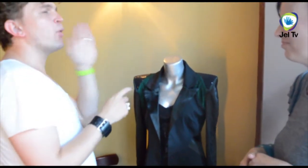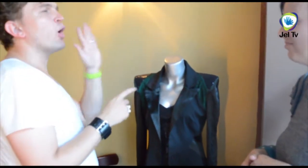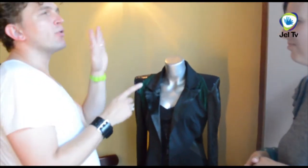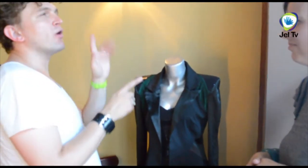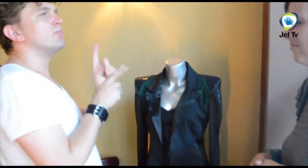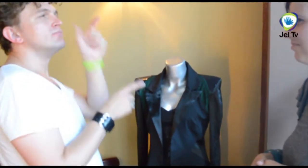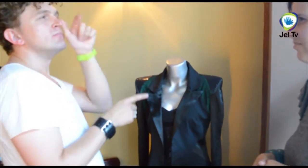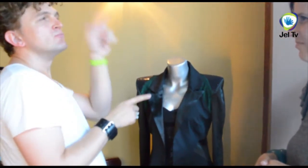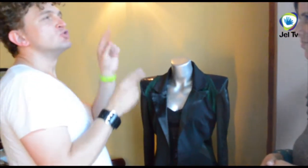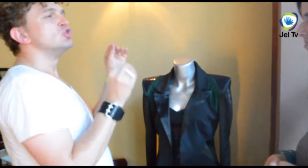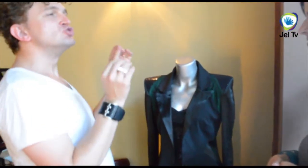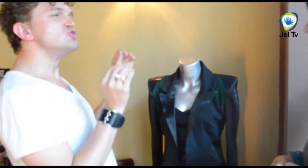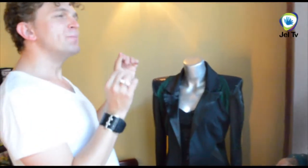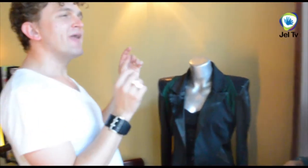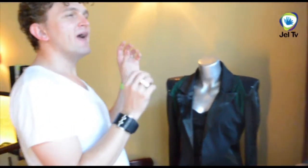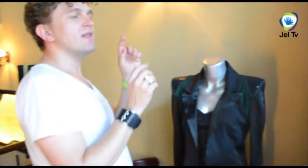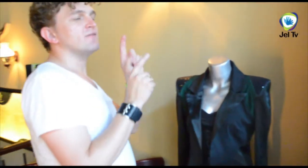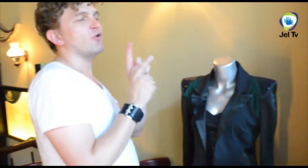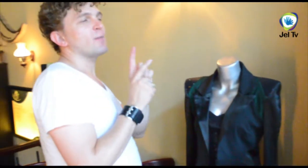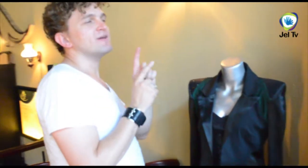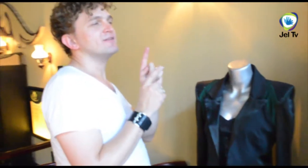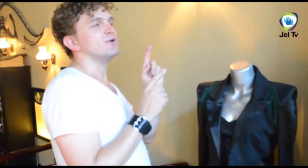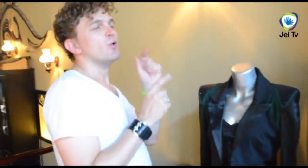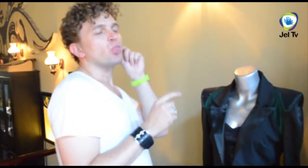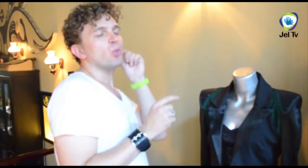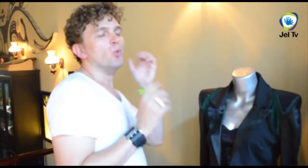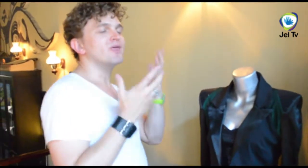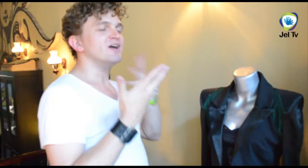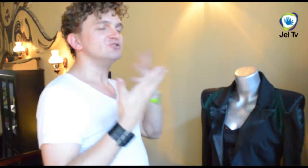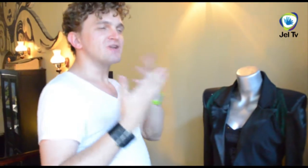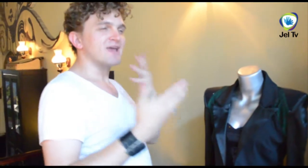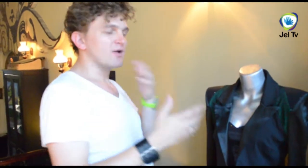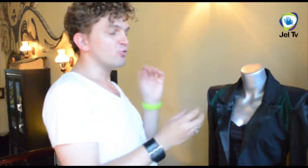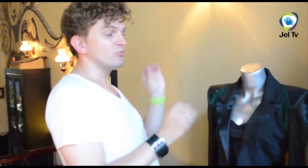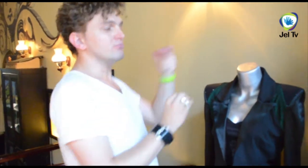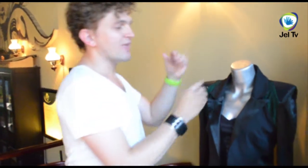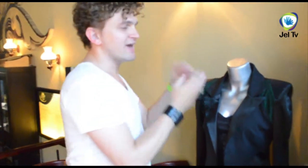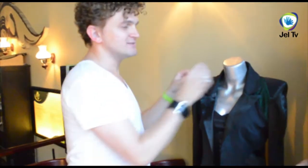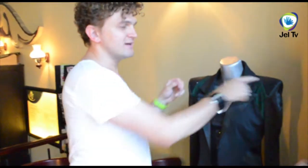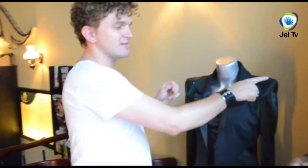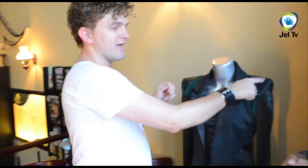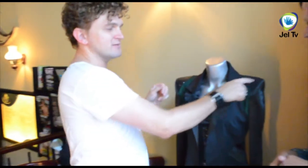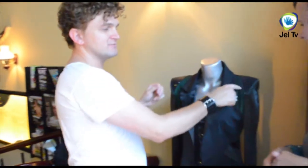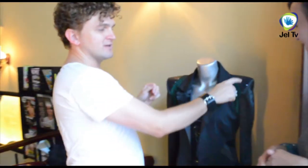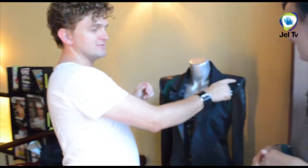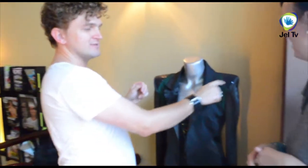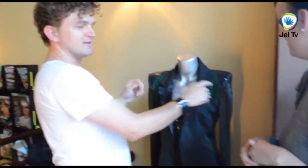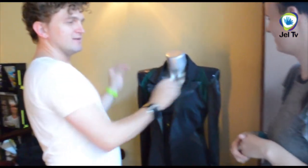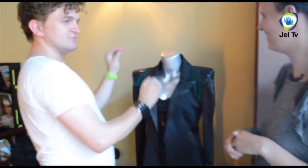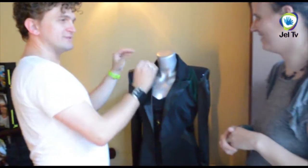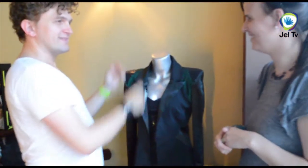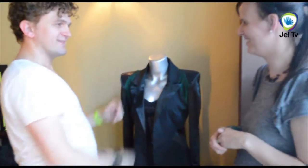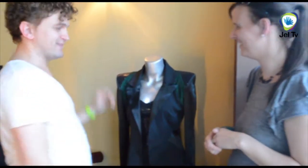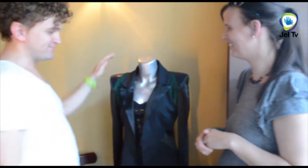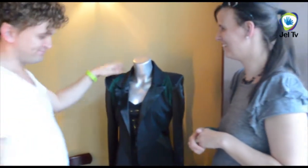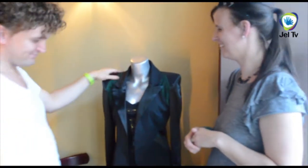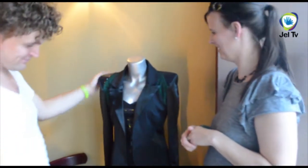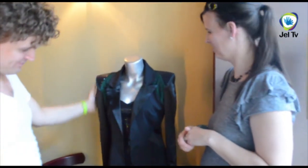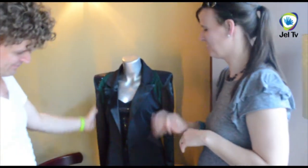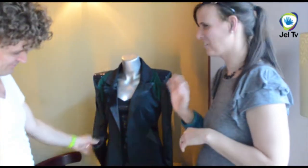Barbara szereti csipkés, nőies ruhákat. Ezért tettem rá ezeket.